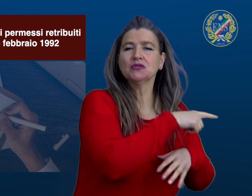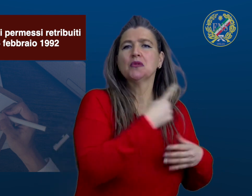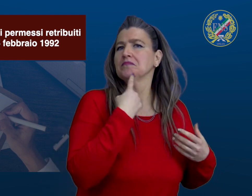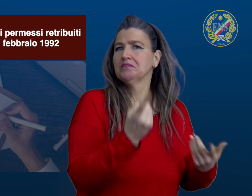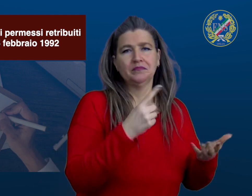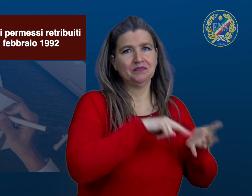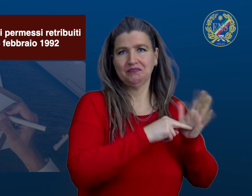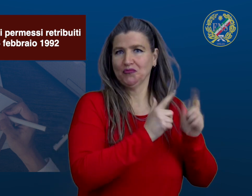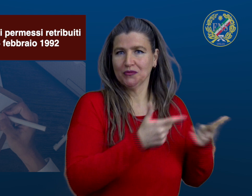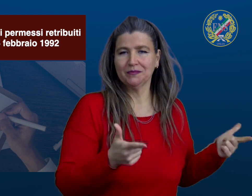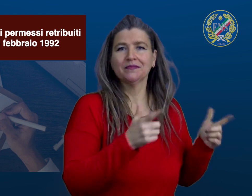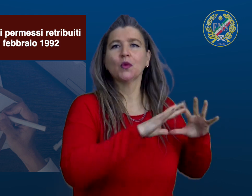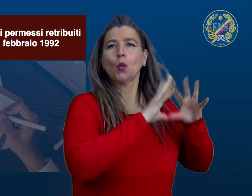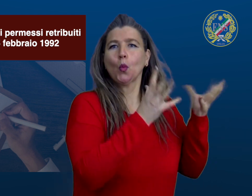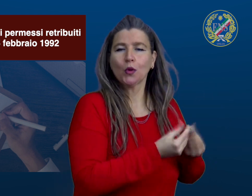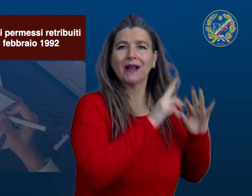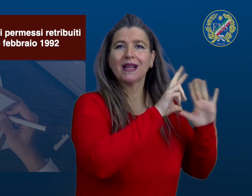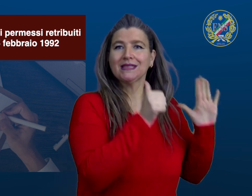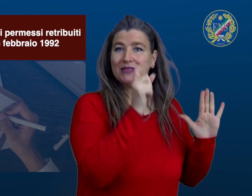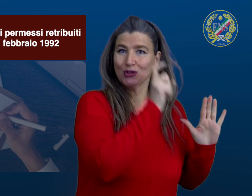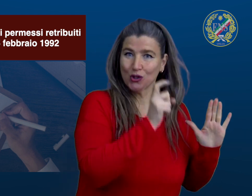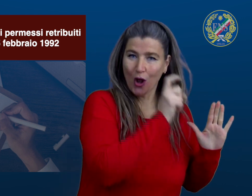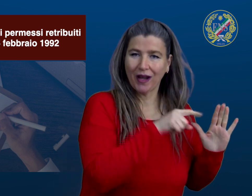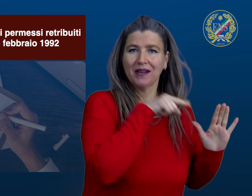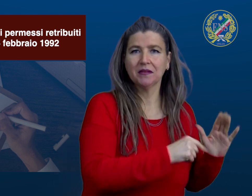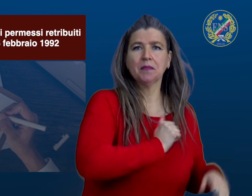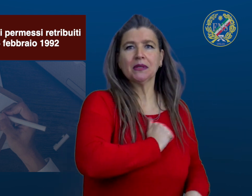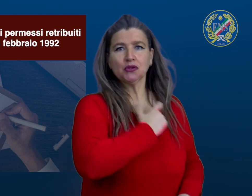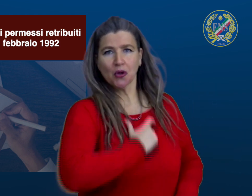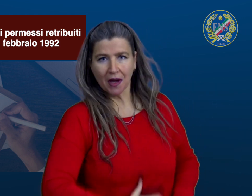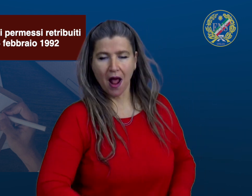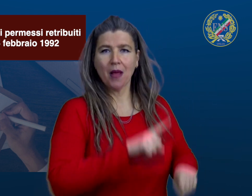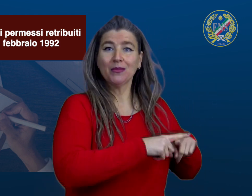il Ministro dice che non ci sono problemi per 36 giorni di permesso 104, permesso personale